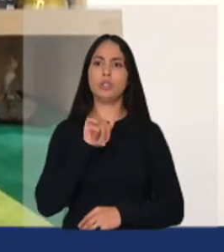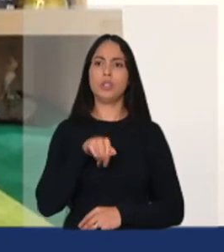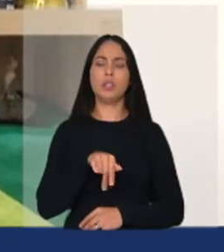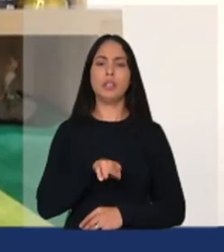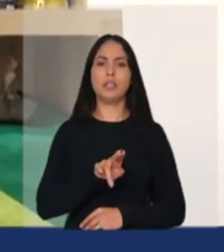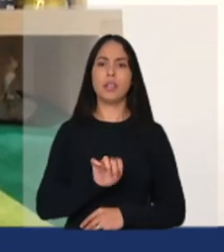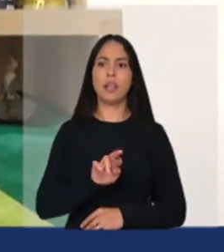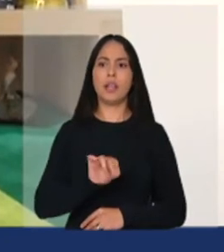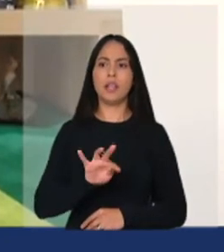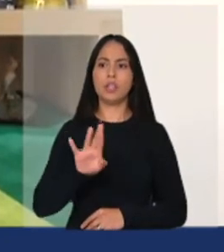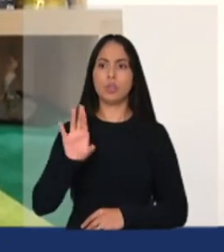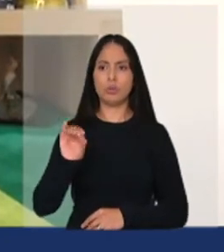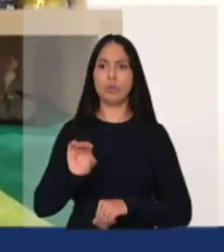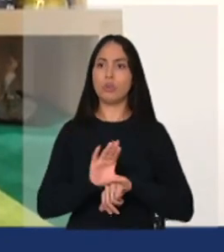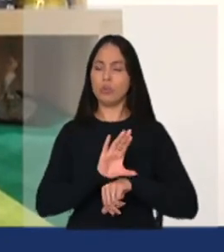DE DIREITO, LÁ NOS ANOS 90. ERA UMA CONSTITUIÇÃO LIMPA,